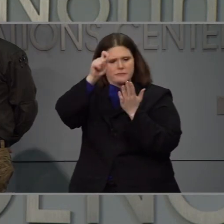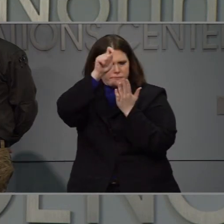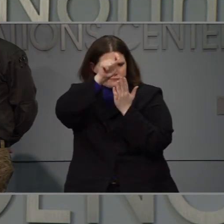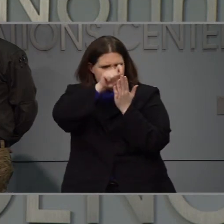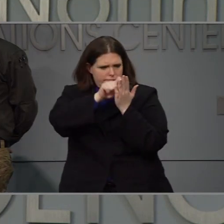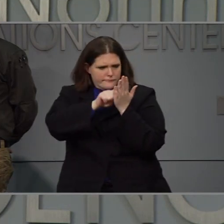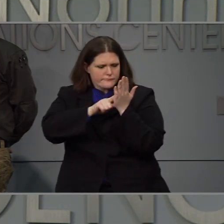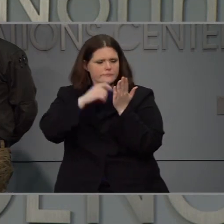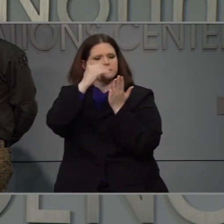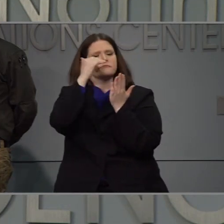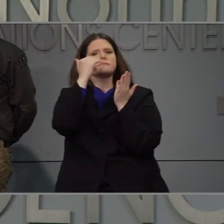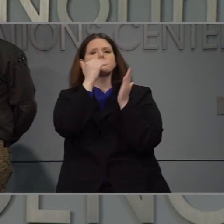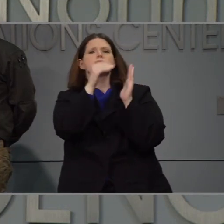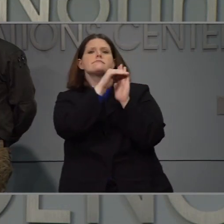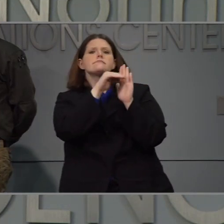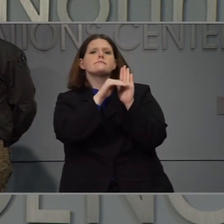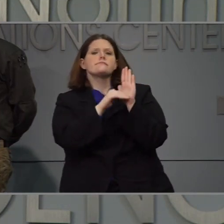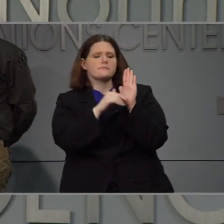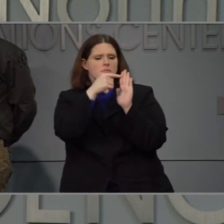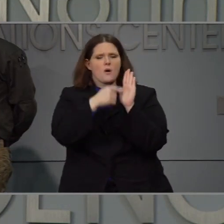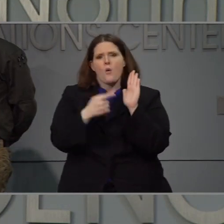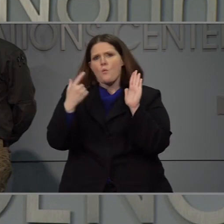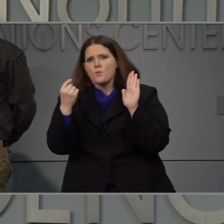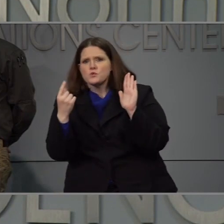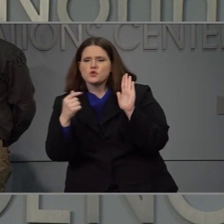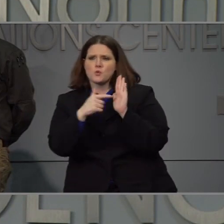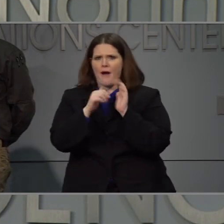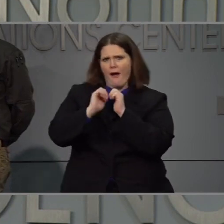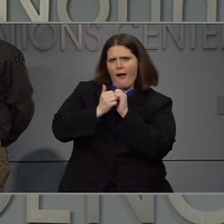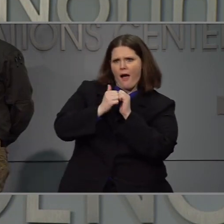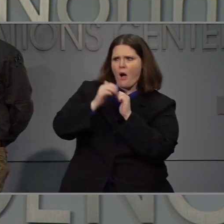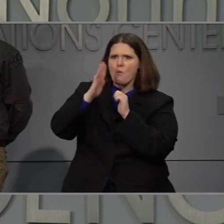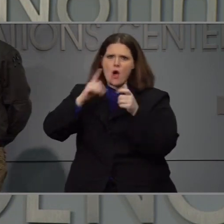analizando, considerando las propuestas sobre Nasca para